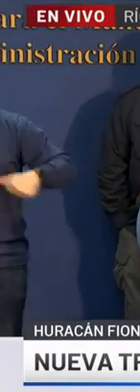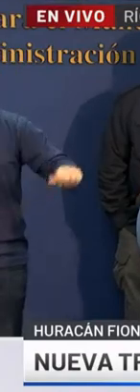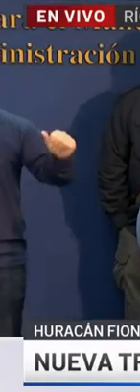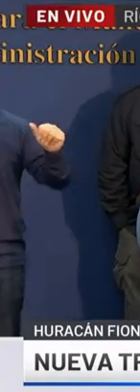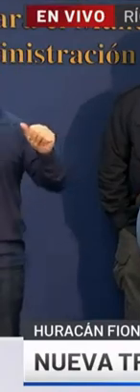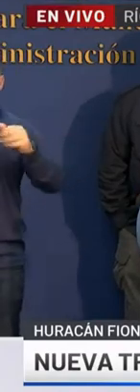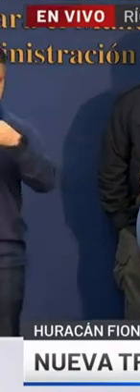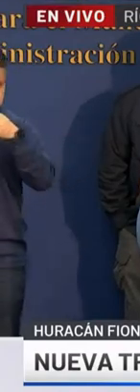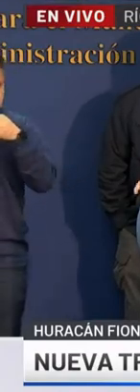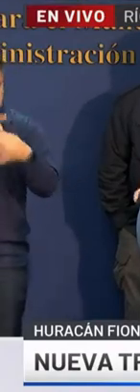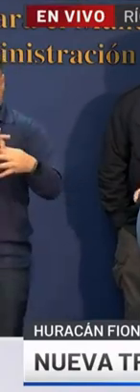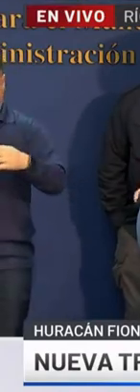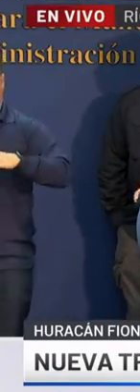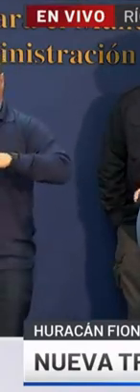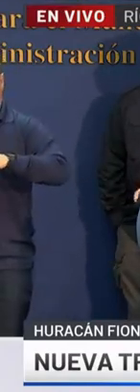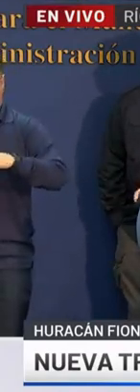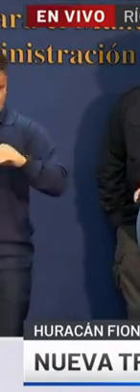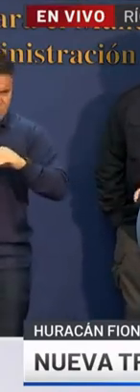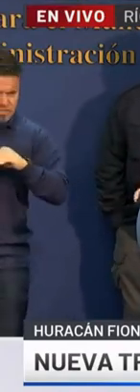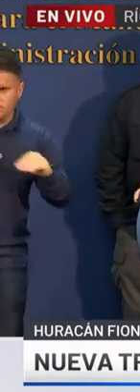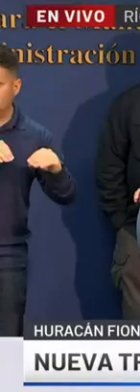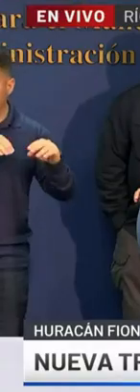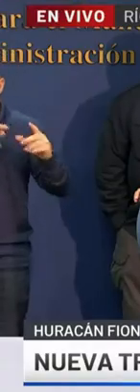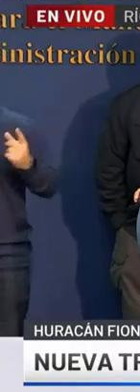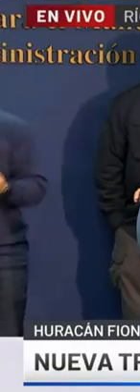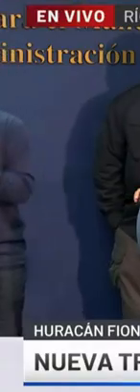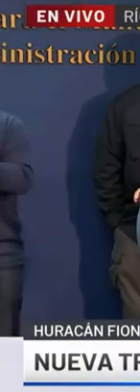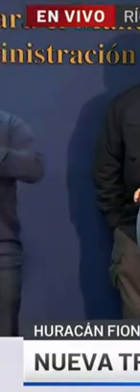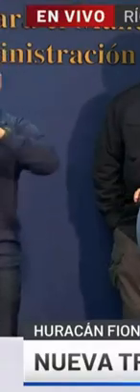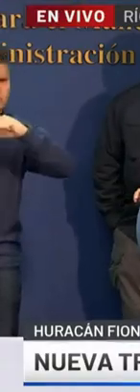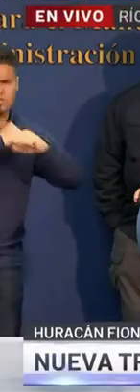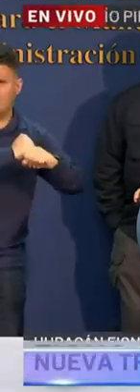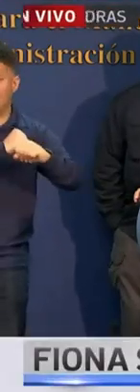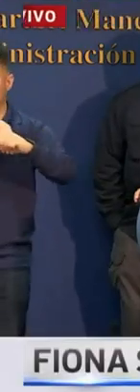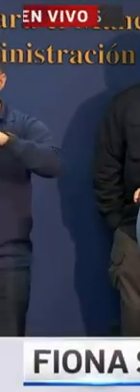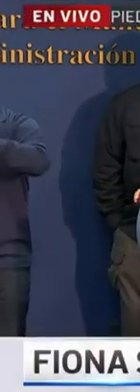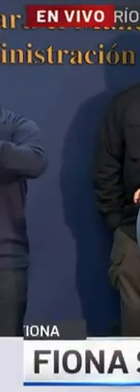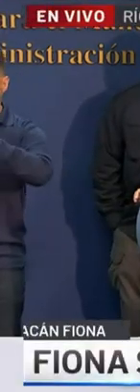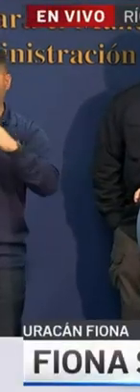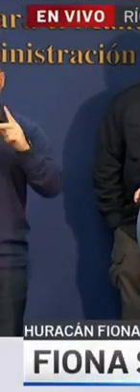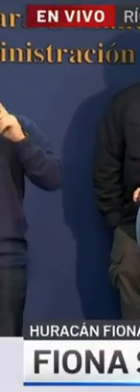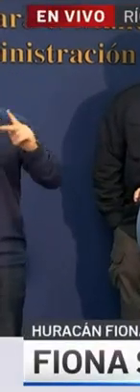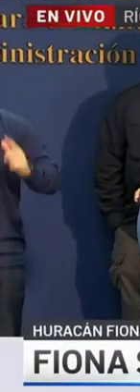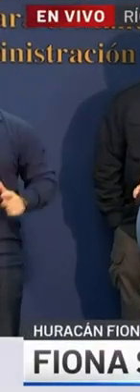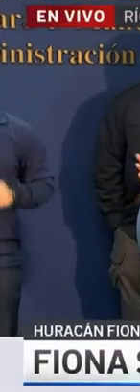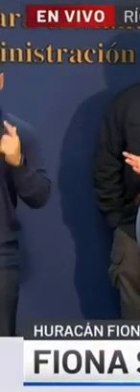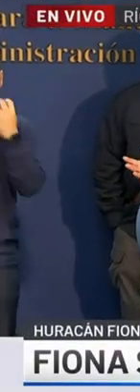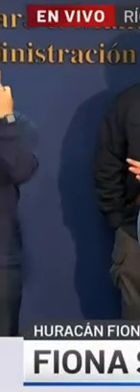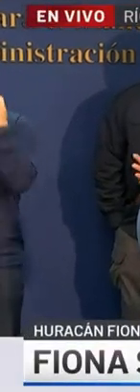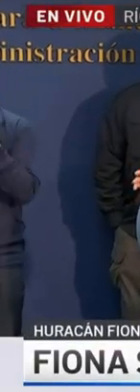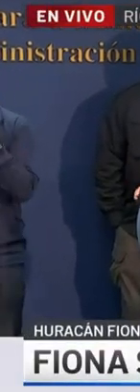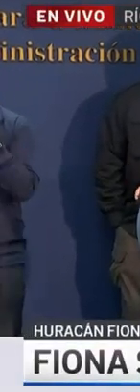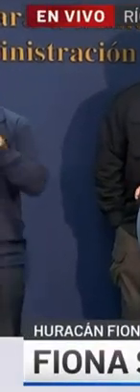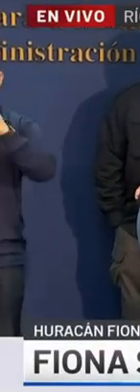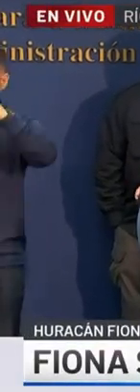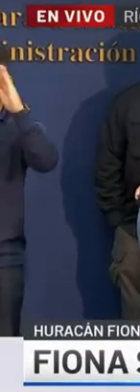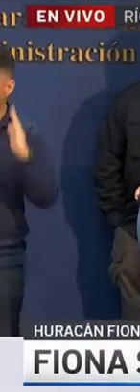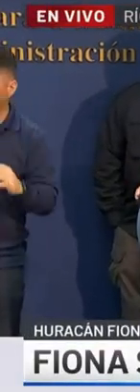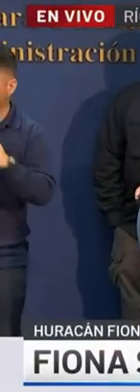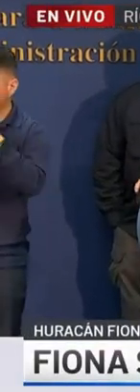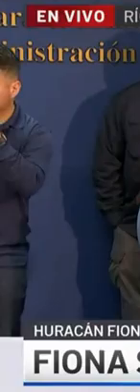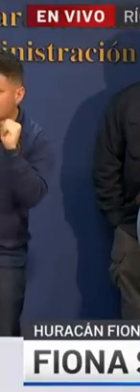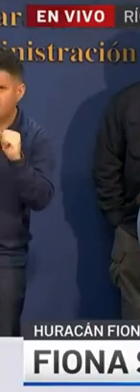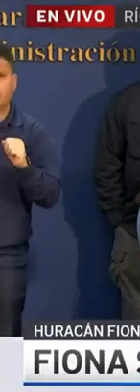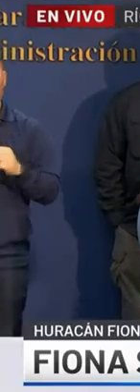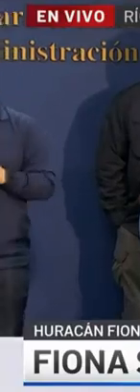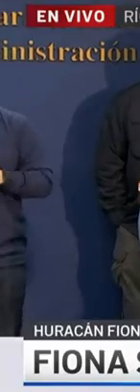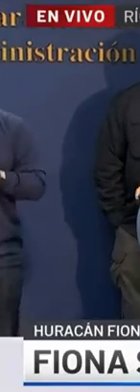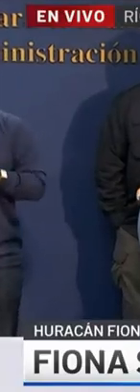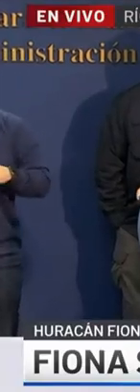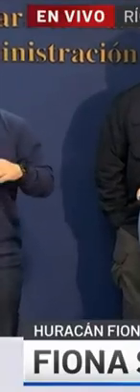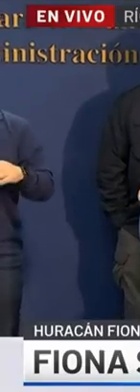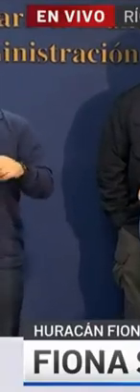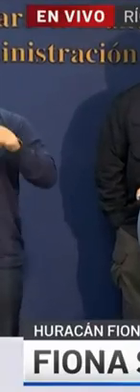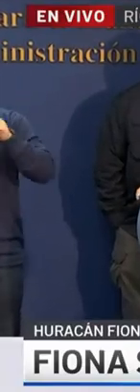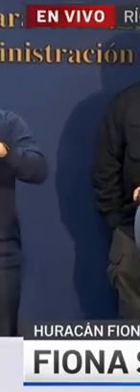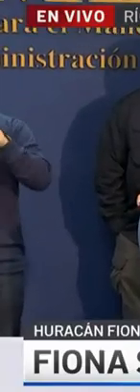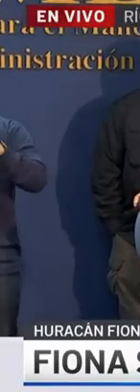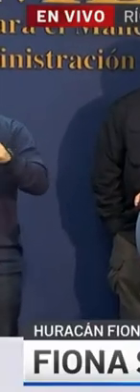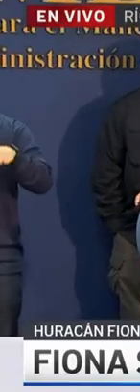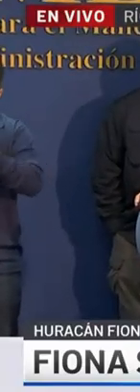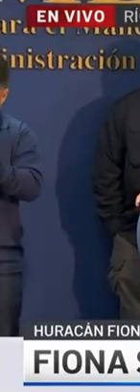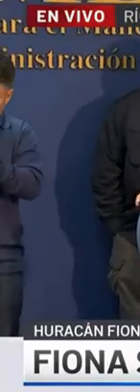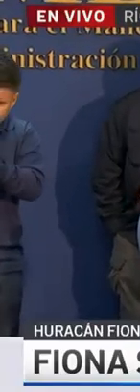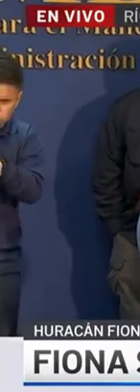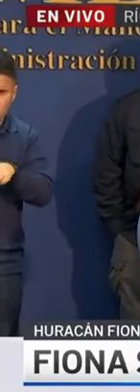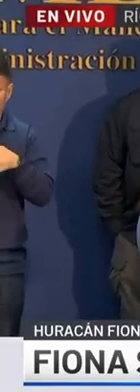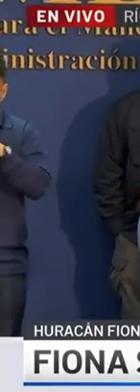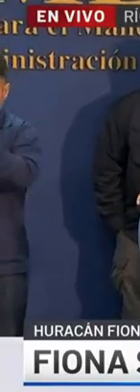DECLARACIÓN DE EMERGENCIA.